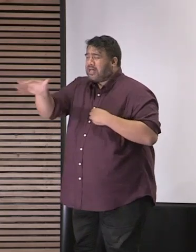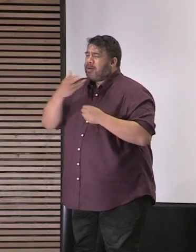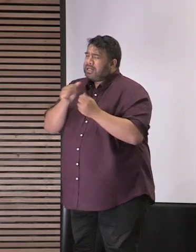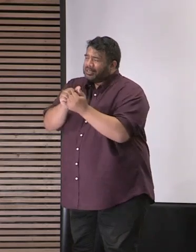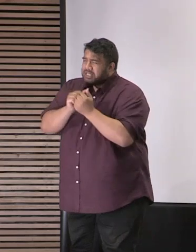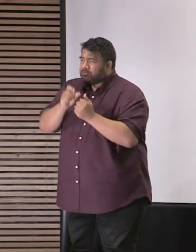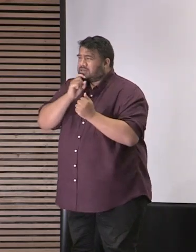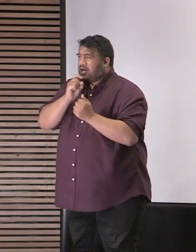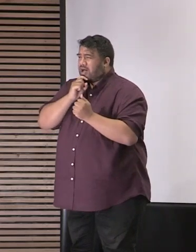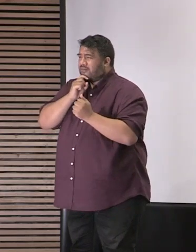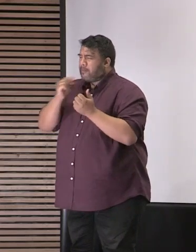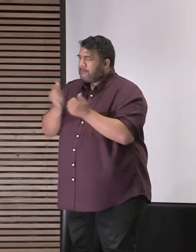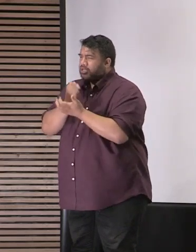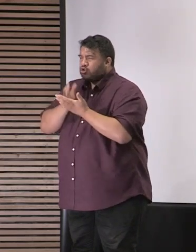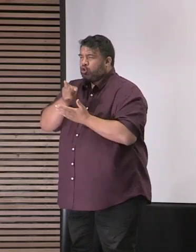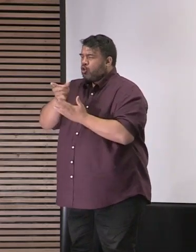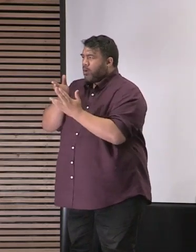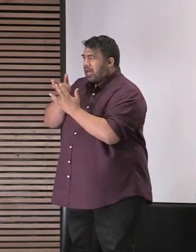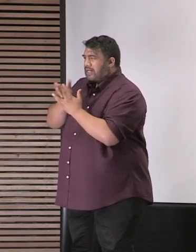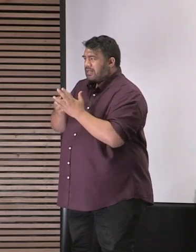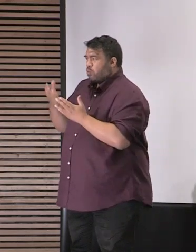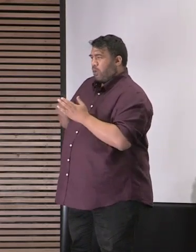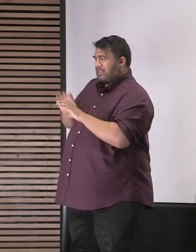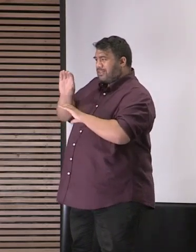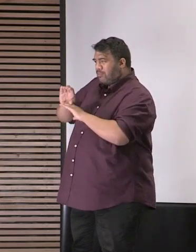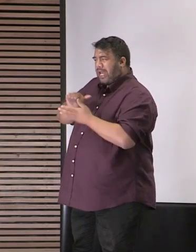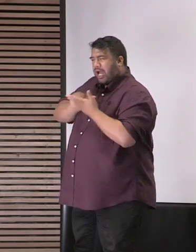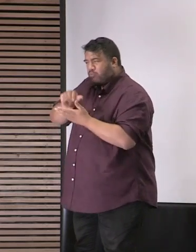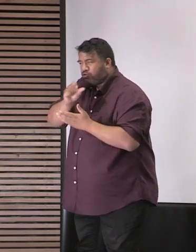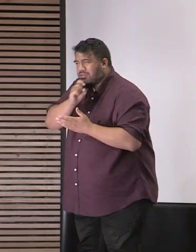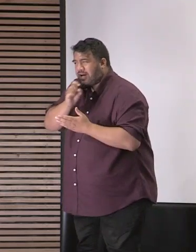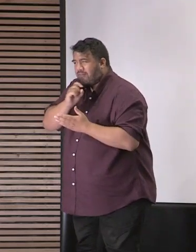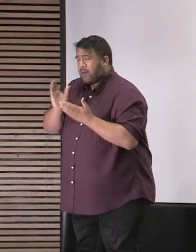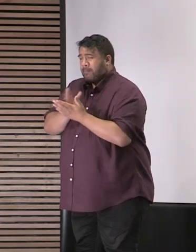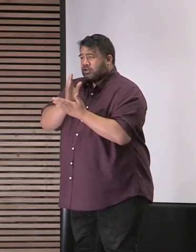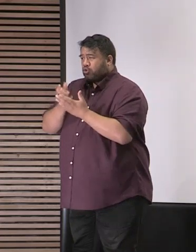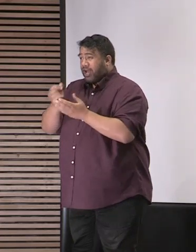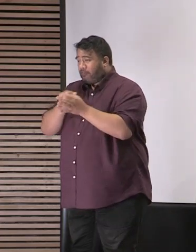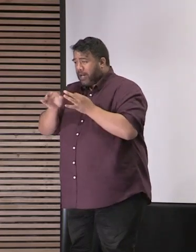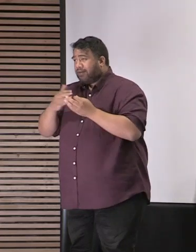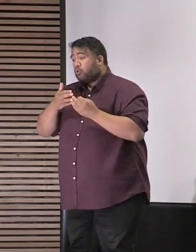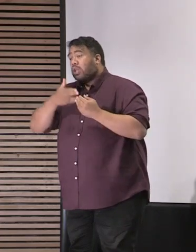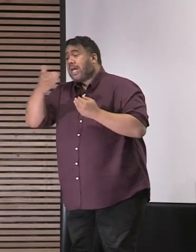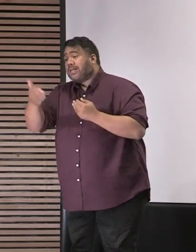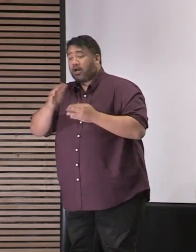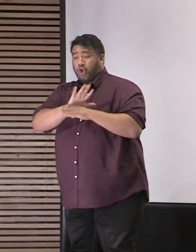recesión global. Como dijo el